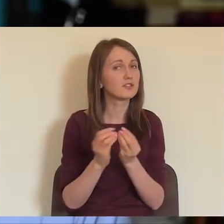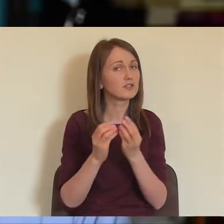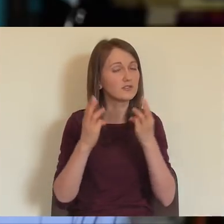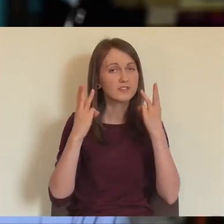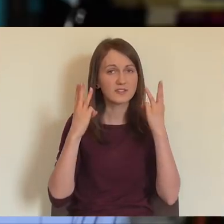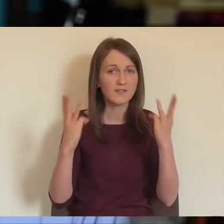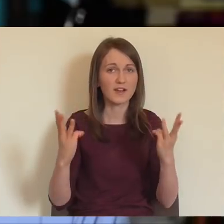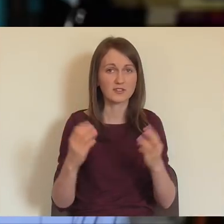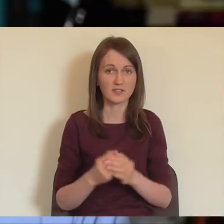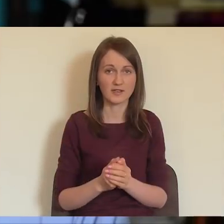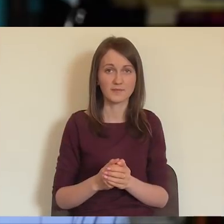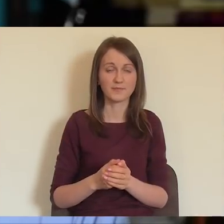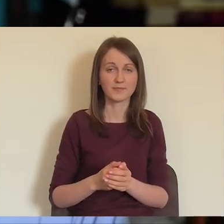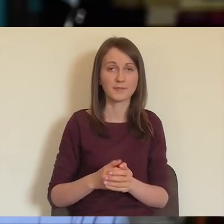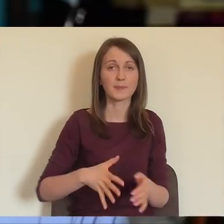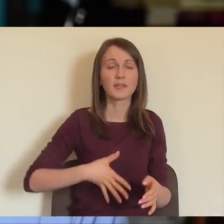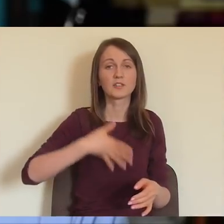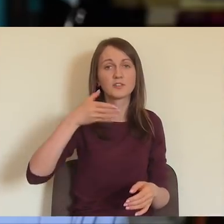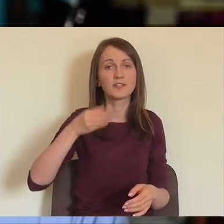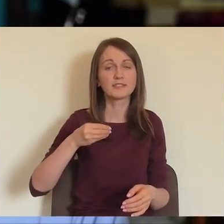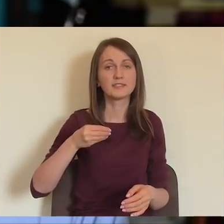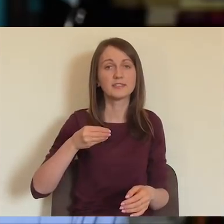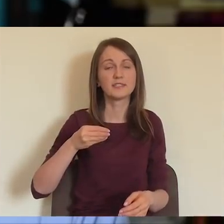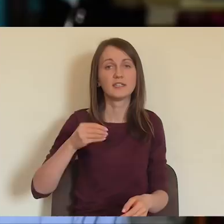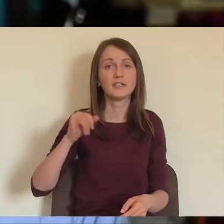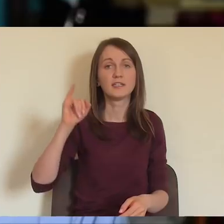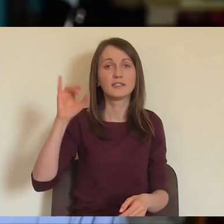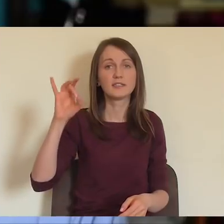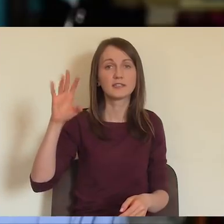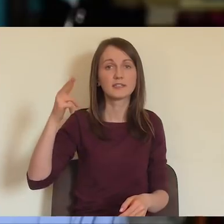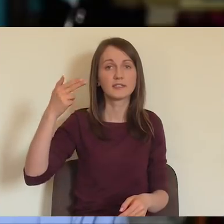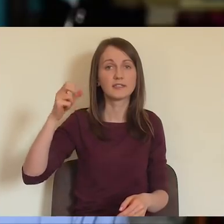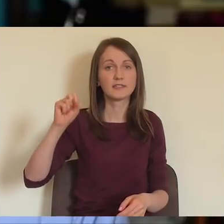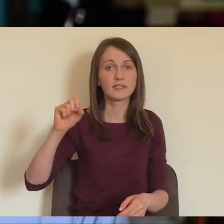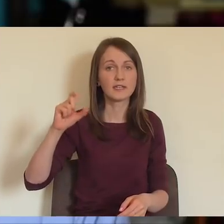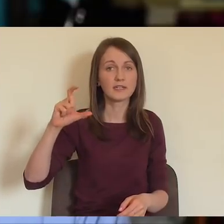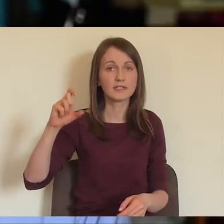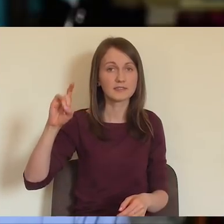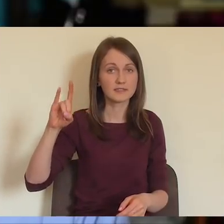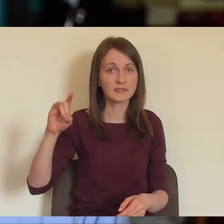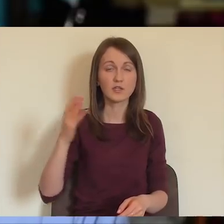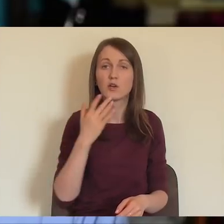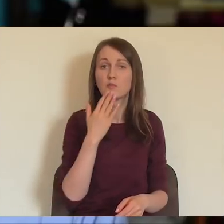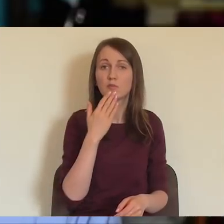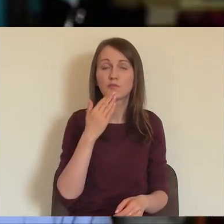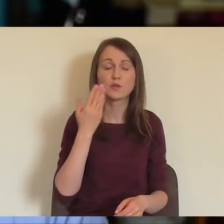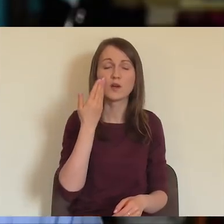Święty Ignacy mówił o tym, że jak nie przygotujesz medytacji, to potem nie robisz jej dobrze,